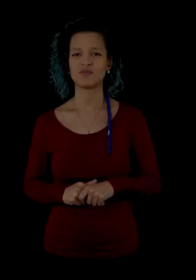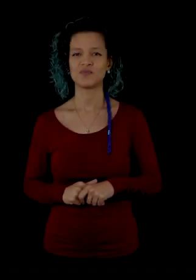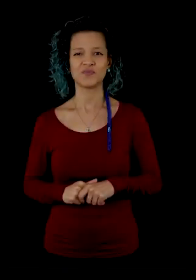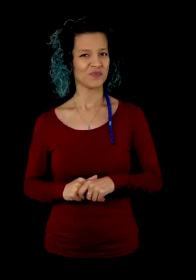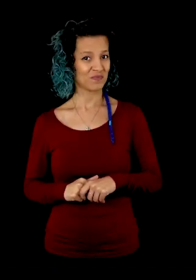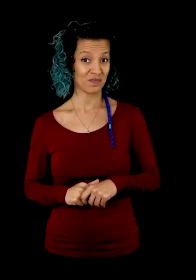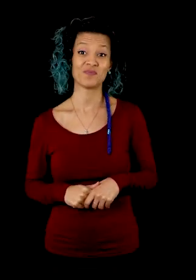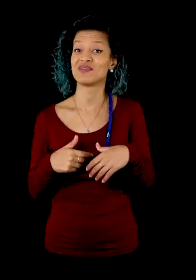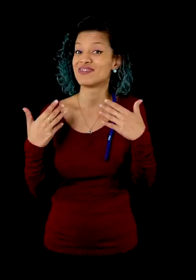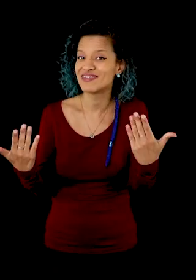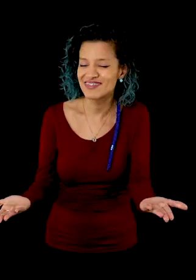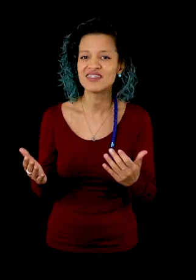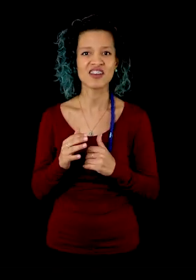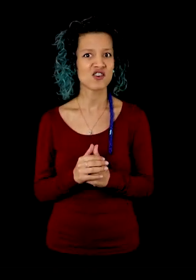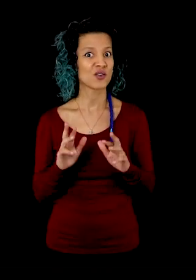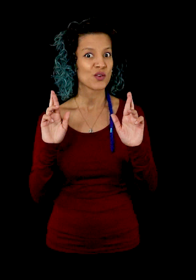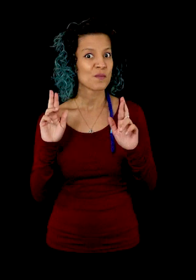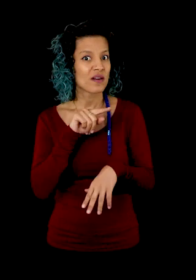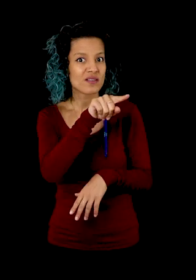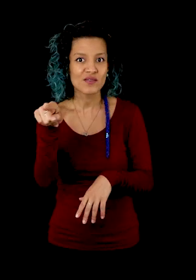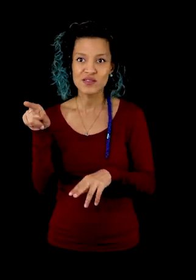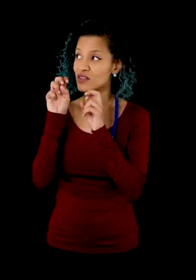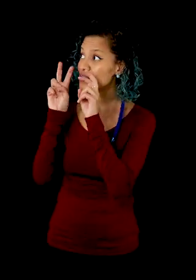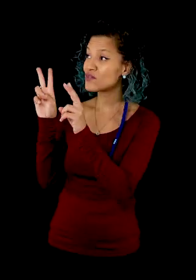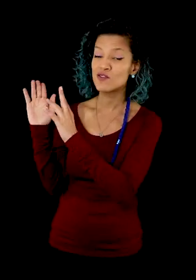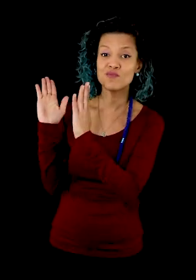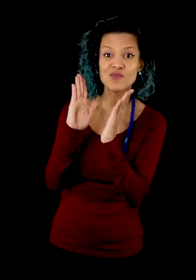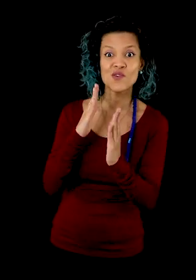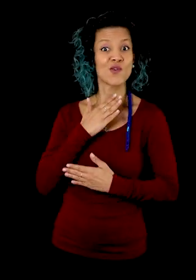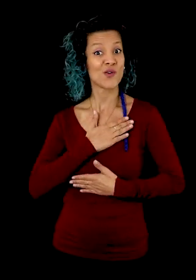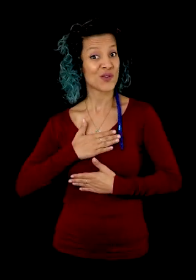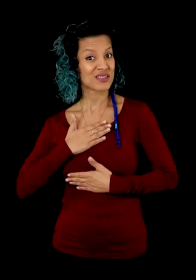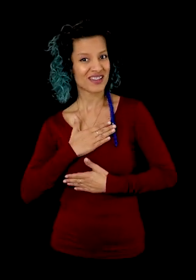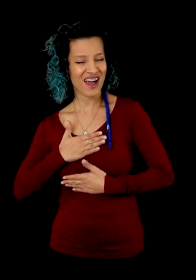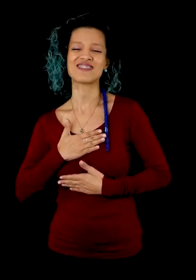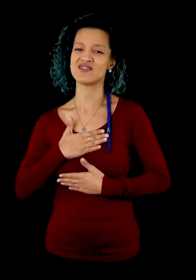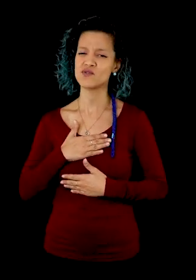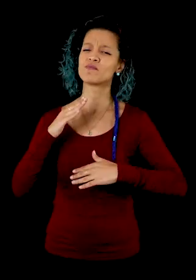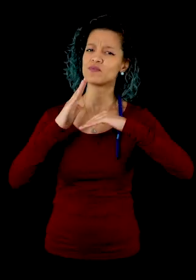Bom, pessoal, espero que vocês tenham gostado, que vocês tenham realizado as atividades.